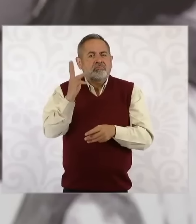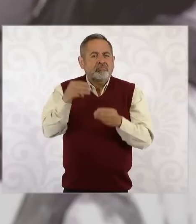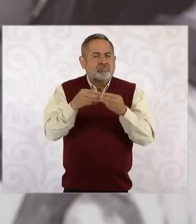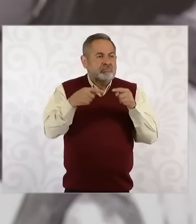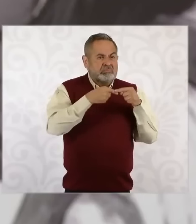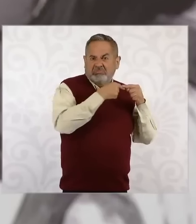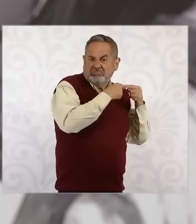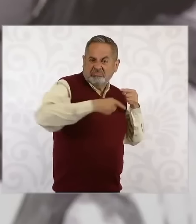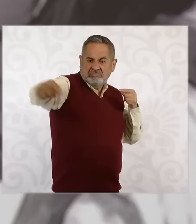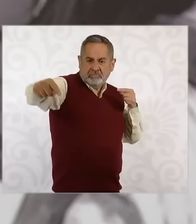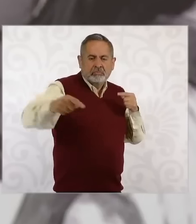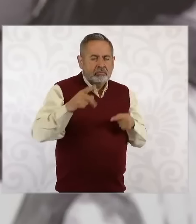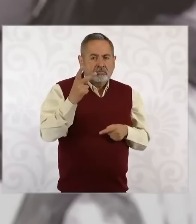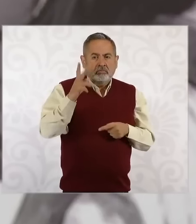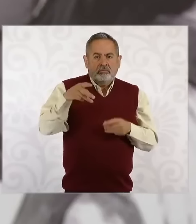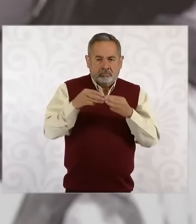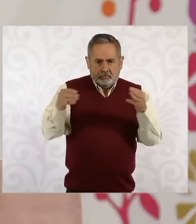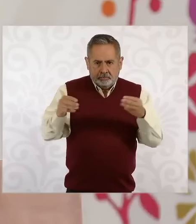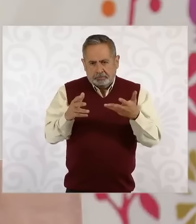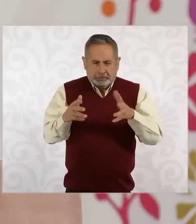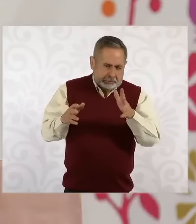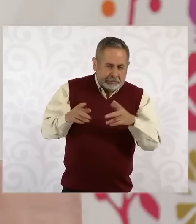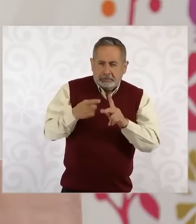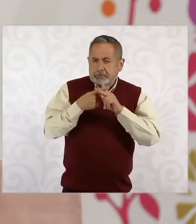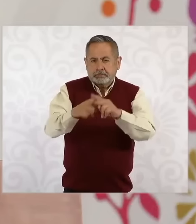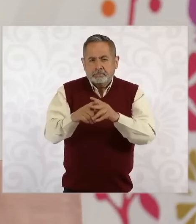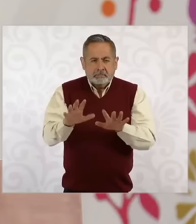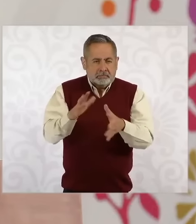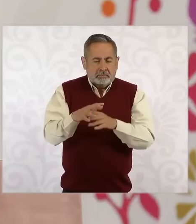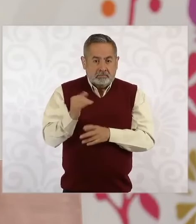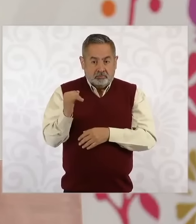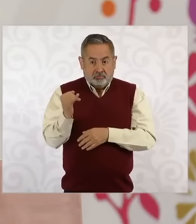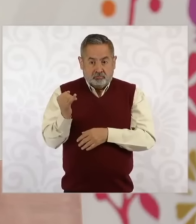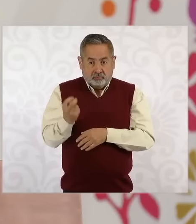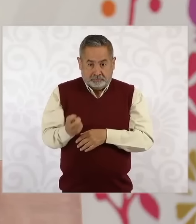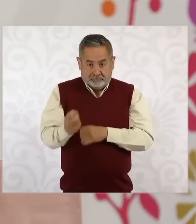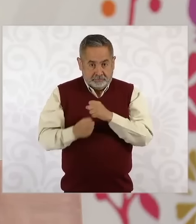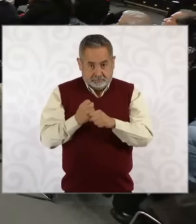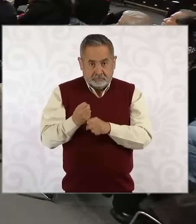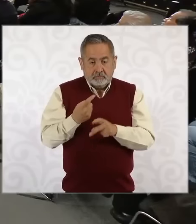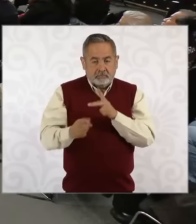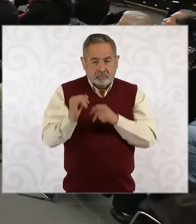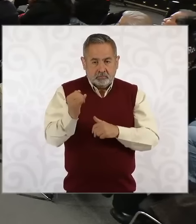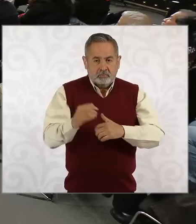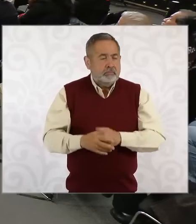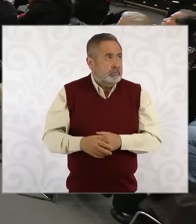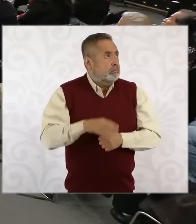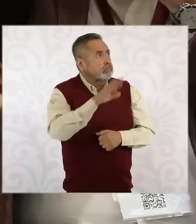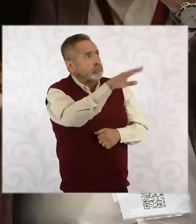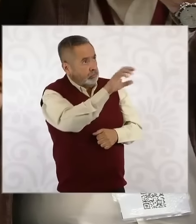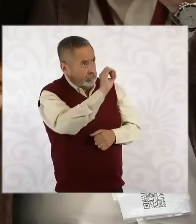Entonces, eh debemos de estar iniciando máximo en junio de de este año. Y sí son 4600 millones